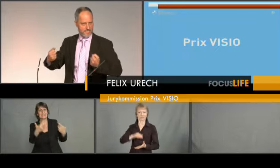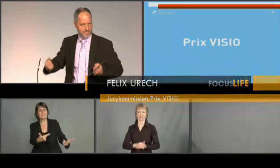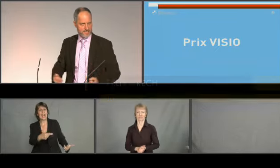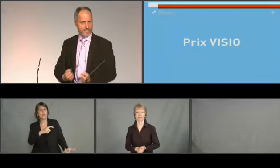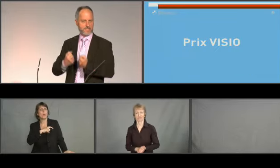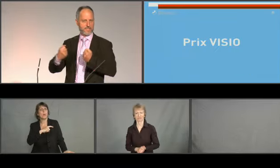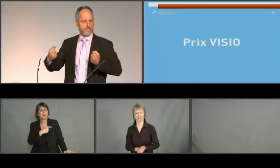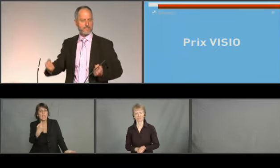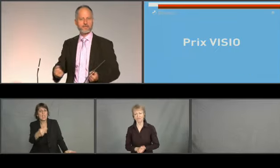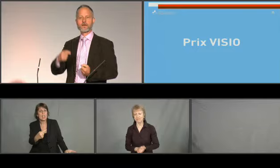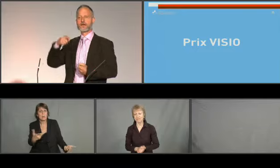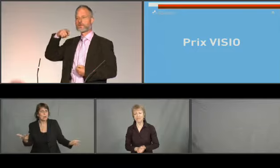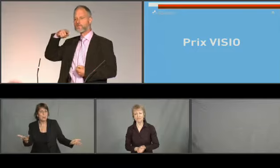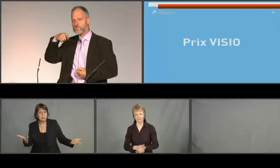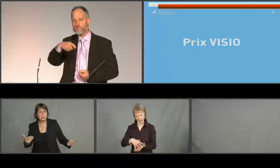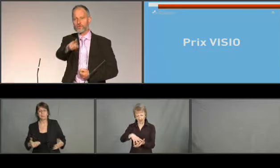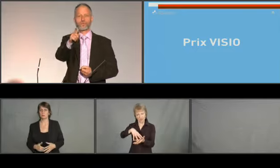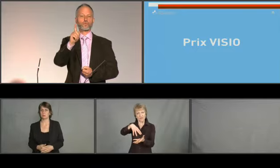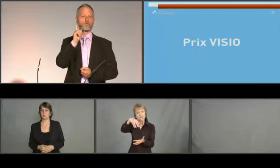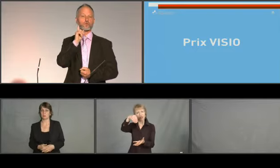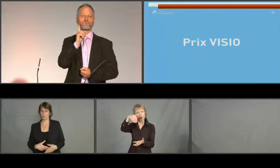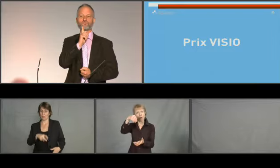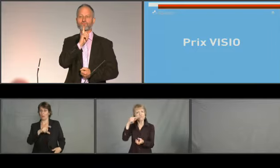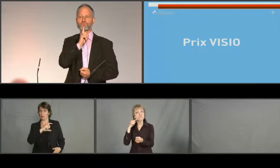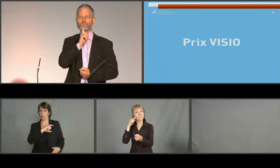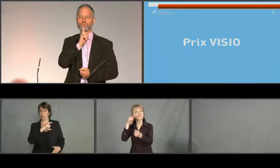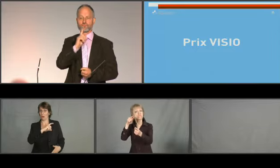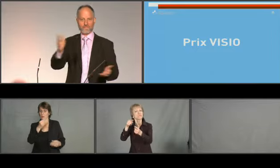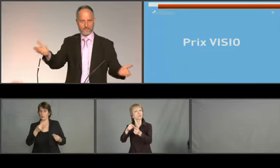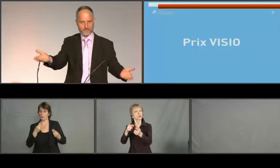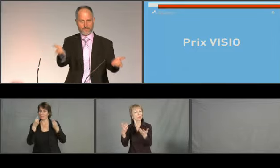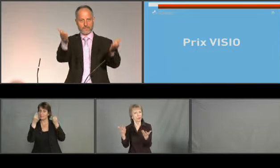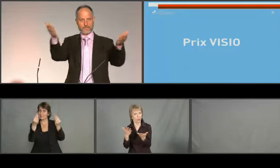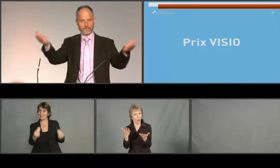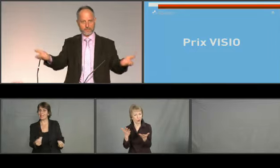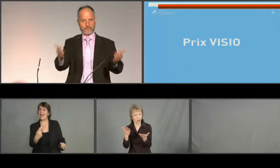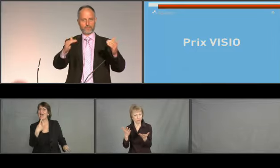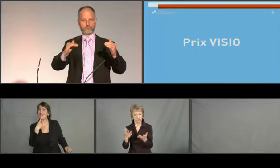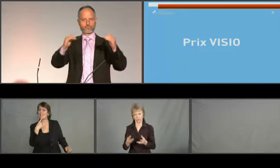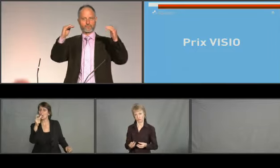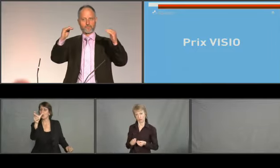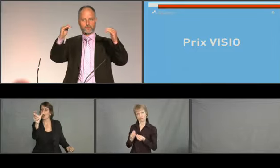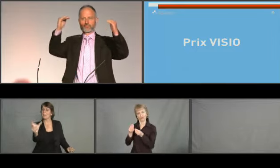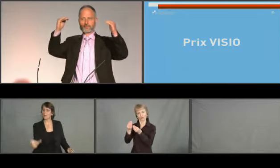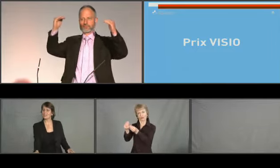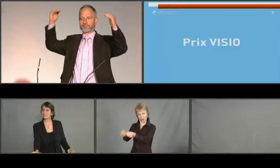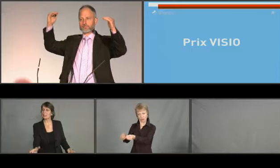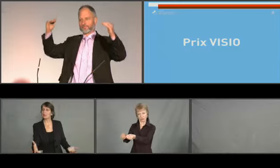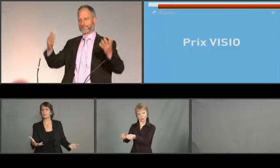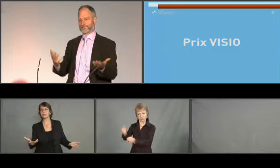die sich im Gehörlosenwesen stark gemacht hat. Die Person kann hörend oder gehörlos sein.